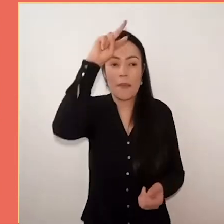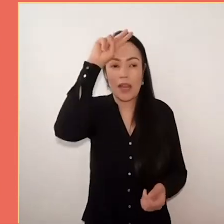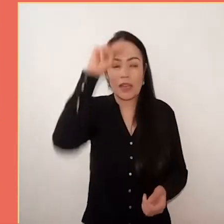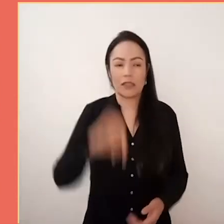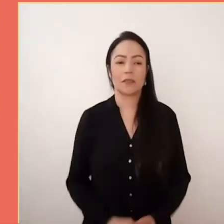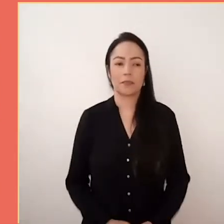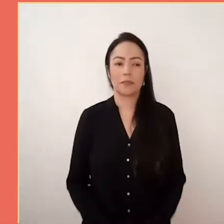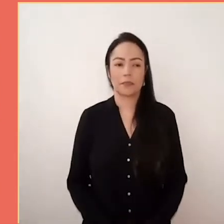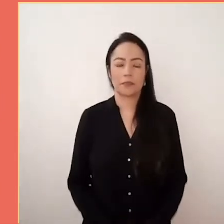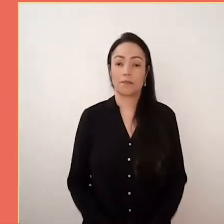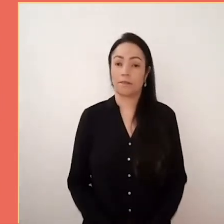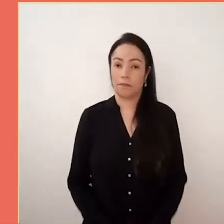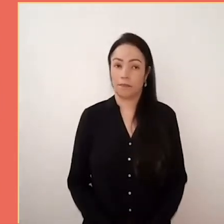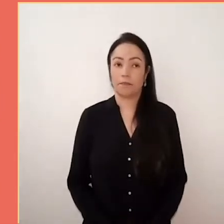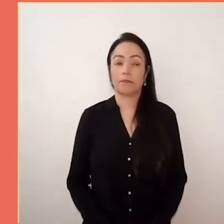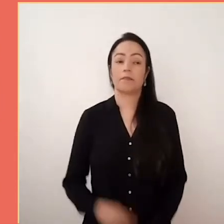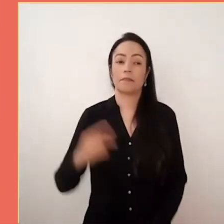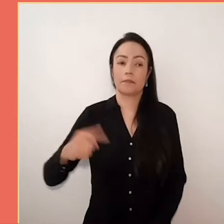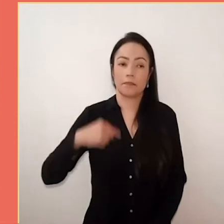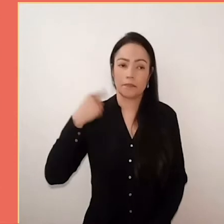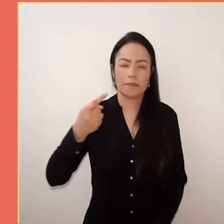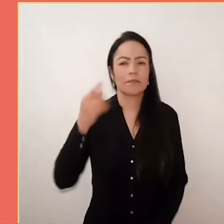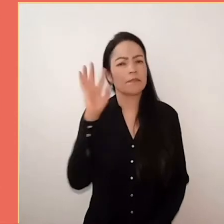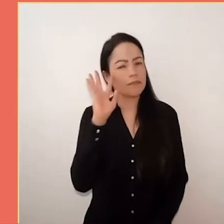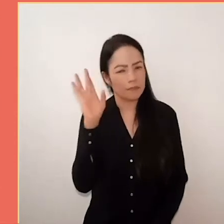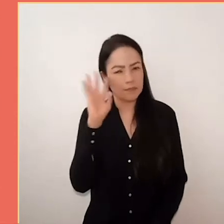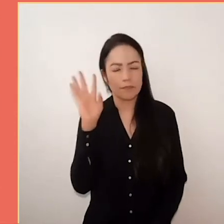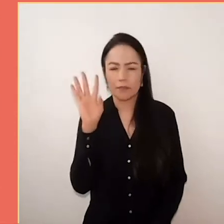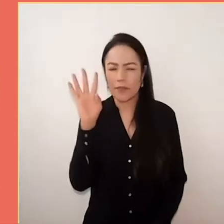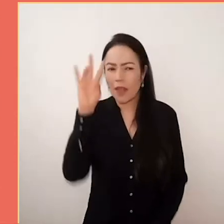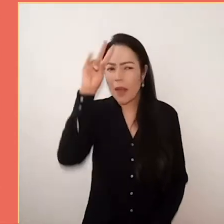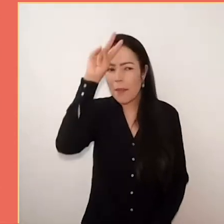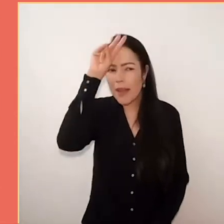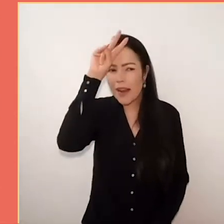E em seguida, pensei na baratinha, na dona baratinha,